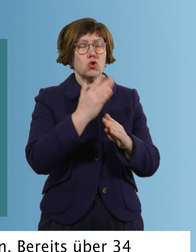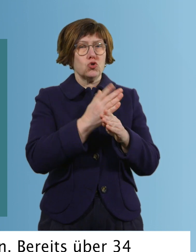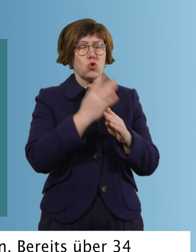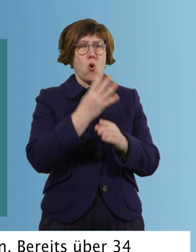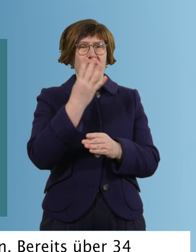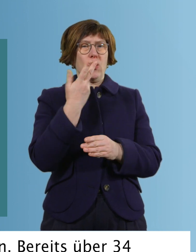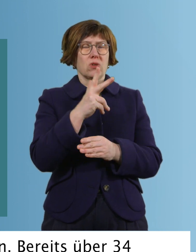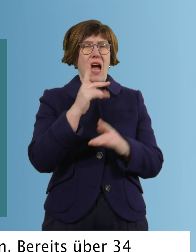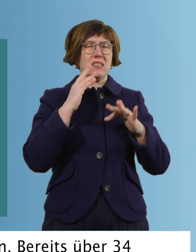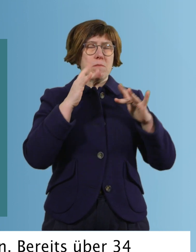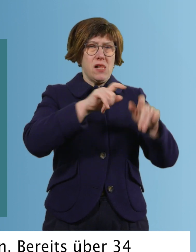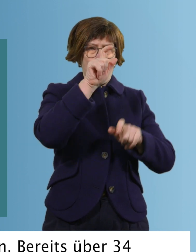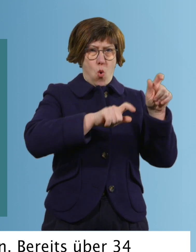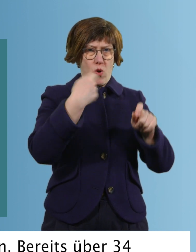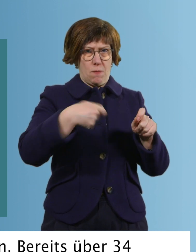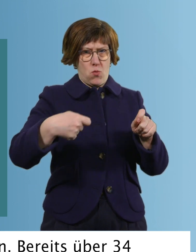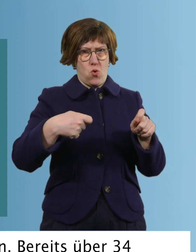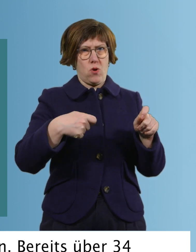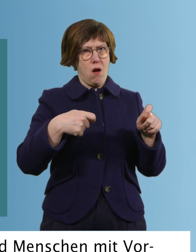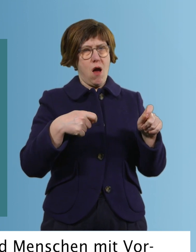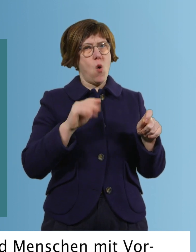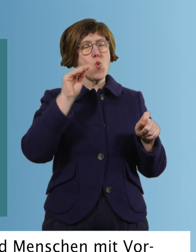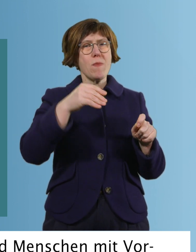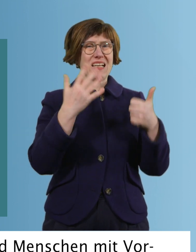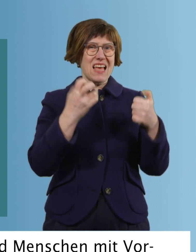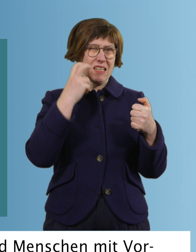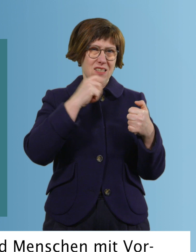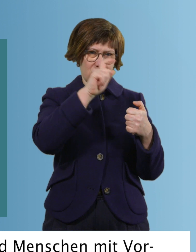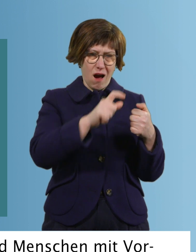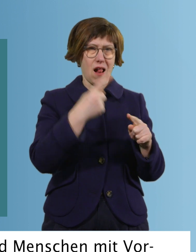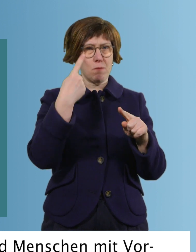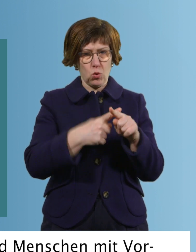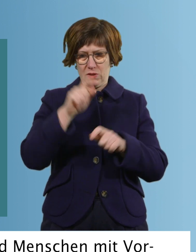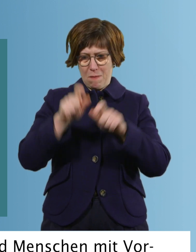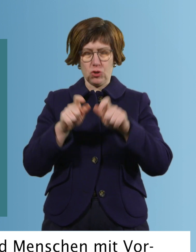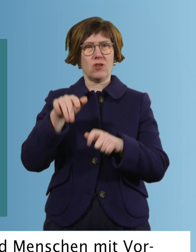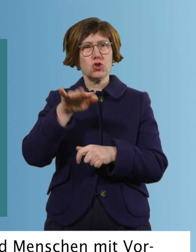Bereits über 34 Millionen Bürgerinnen und Bürger, nämlich über 60-Jährige und Menschen